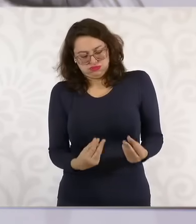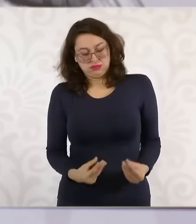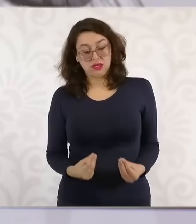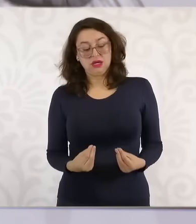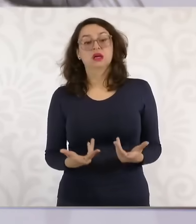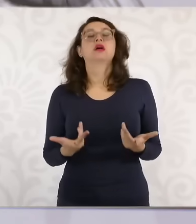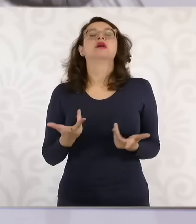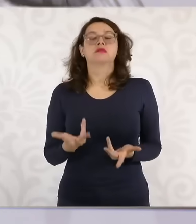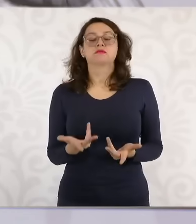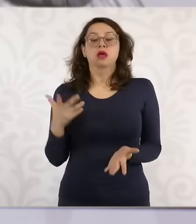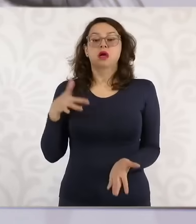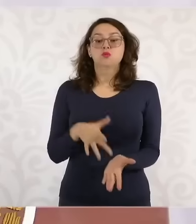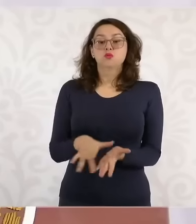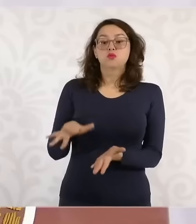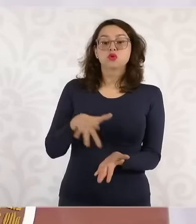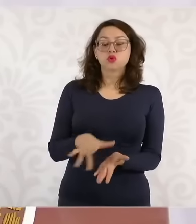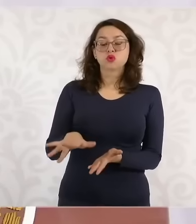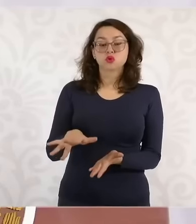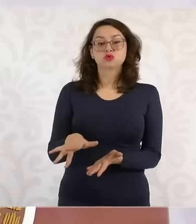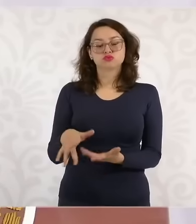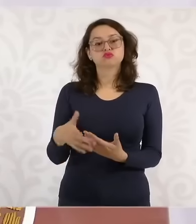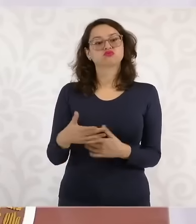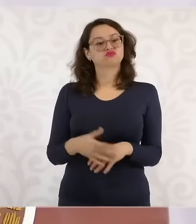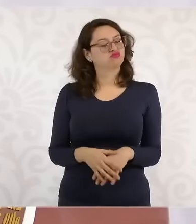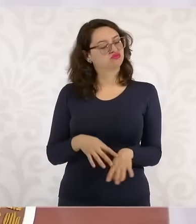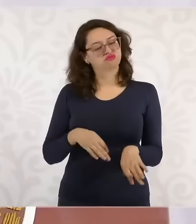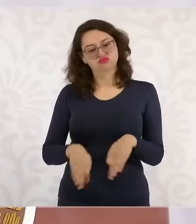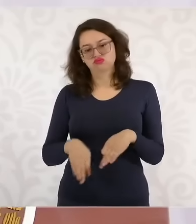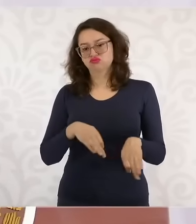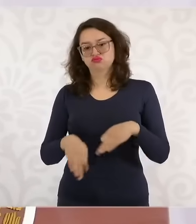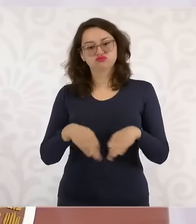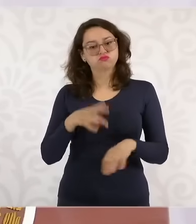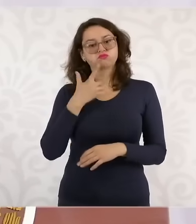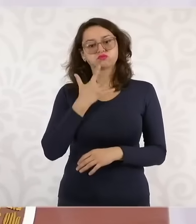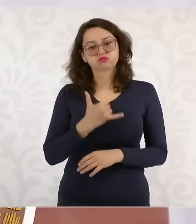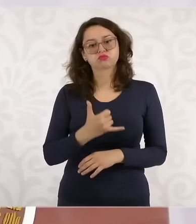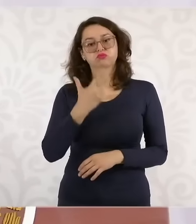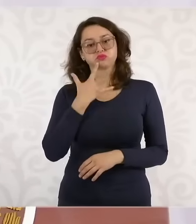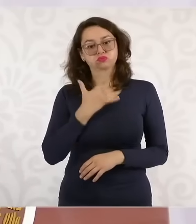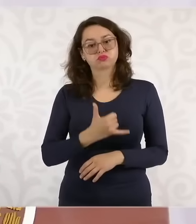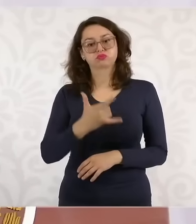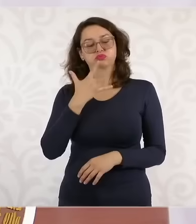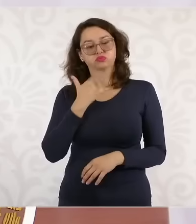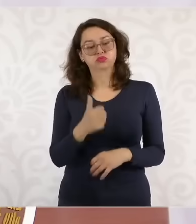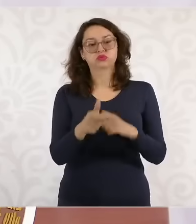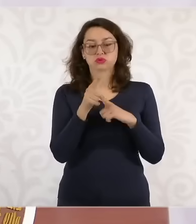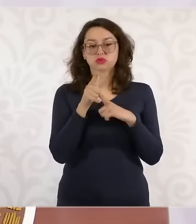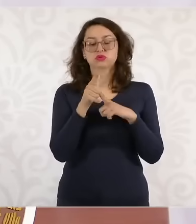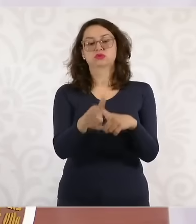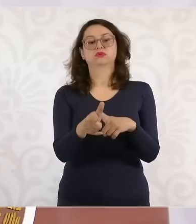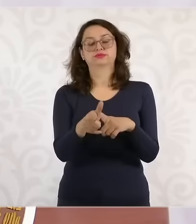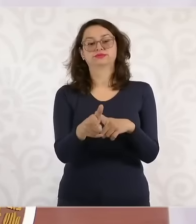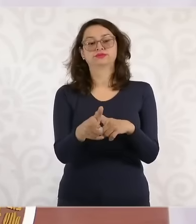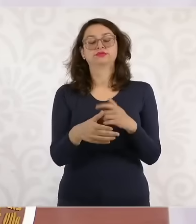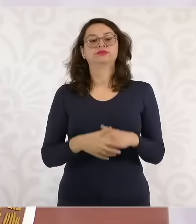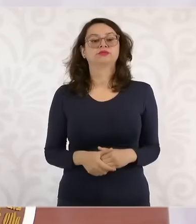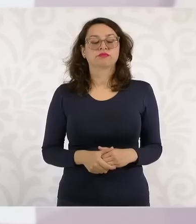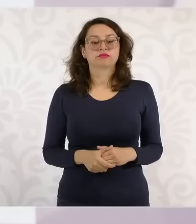pues apoyan y vamos a seguir trabajando todo el gobierno federal, este, y específicamente eh la